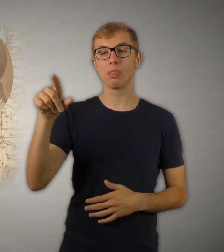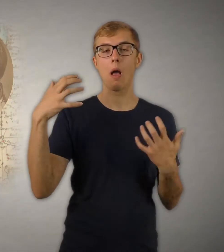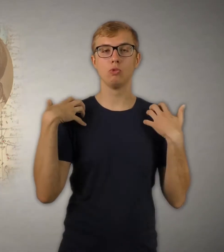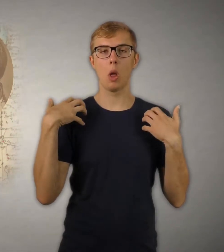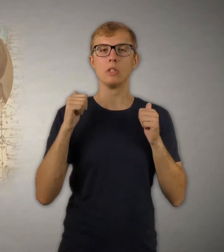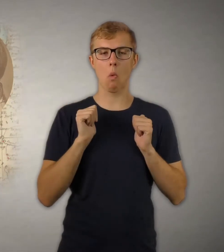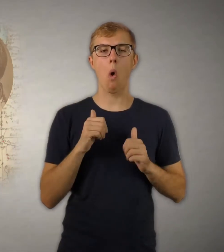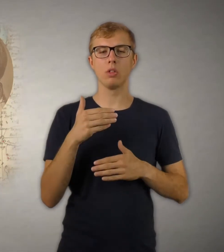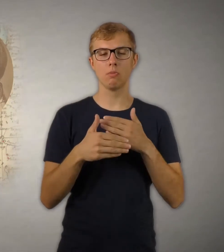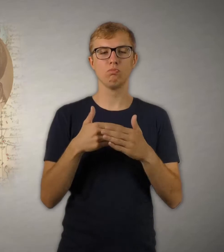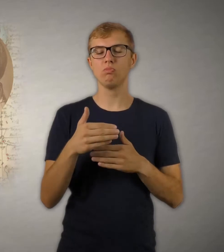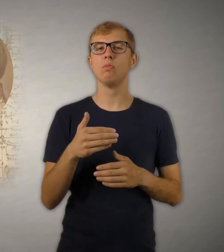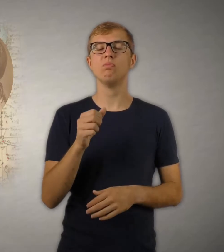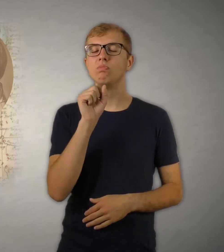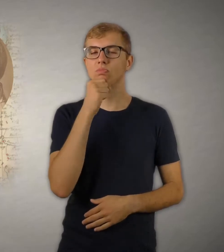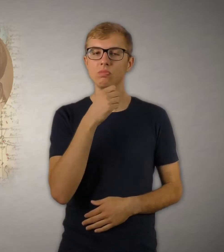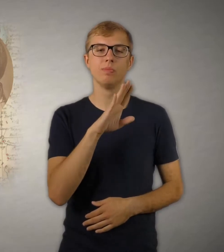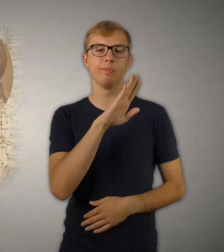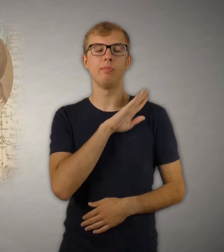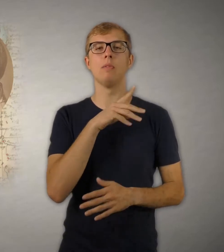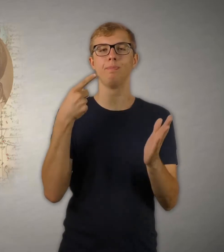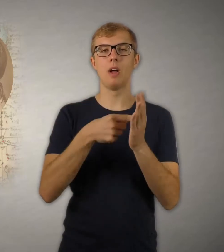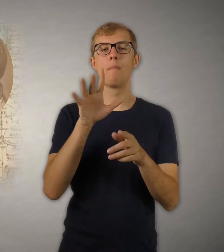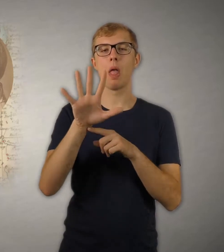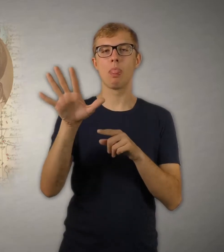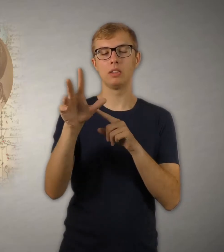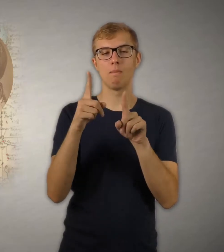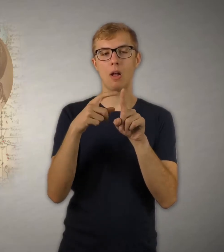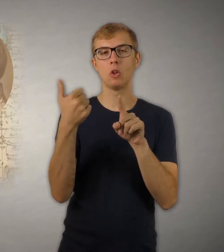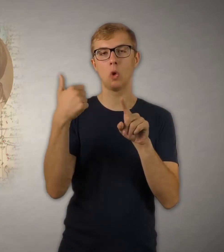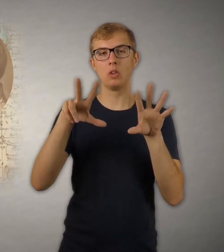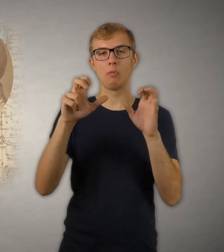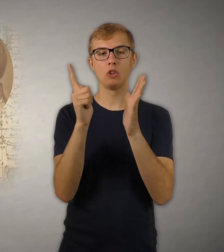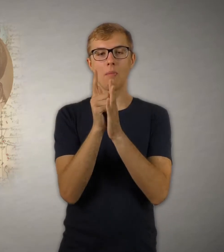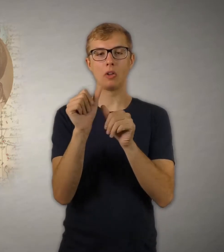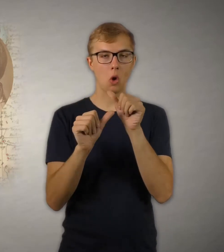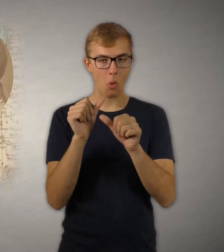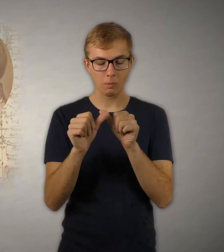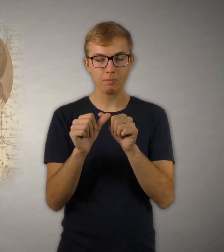Tam żył spokojnie, aż do swojej śmierci 15 października 1817 roku.